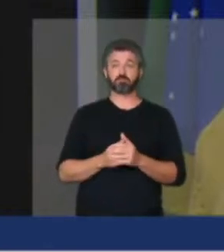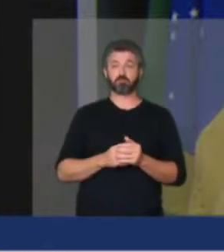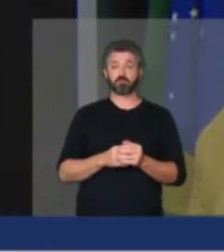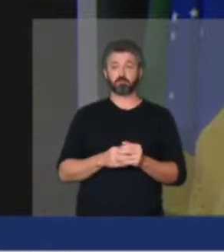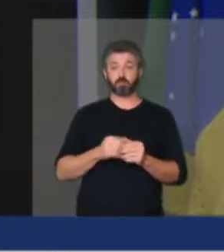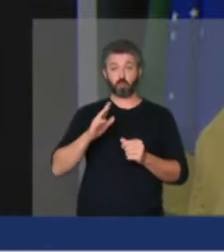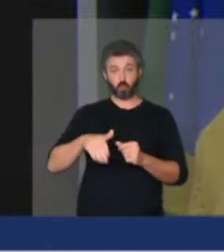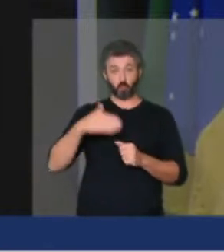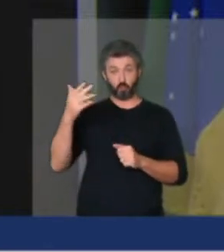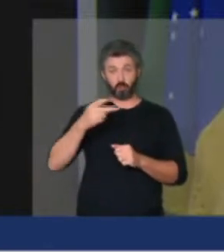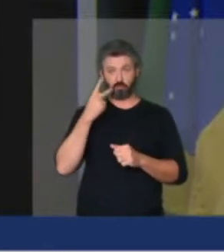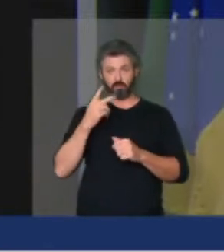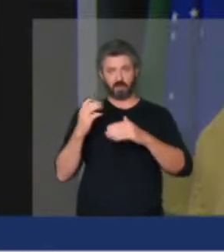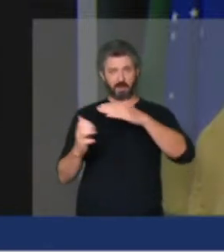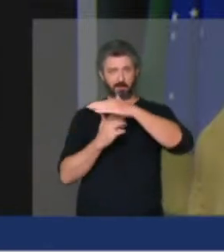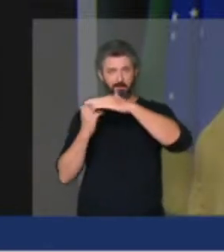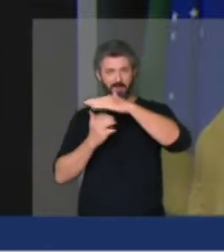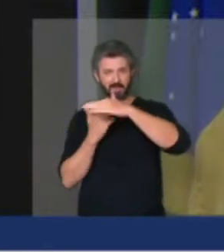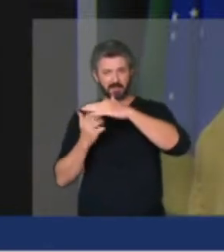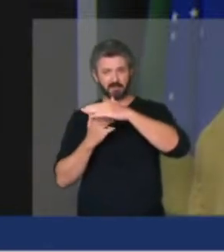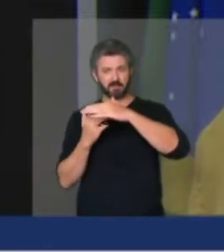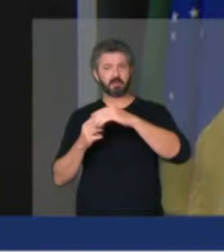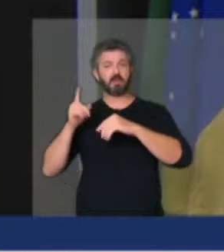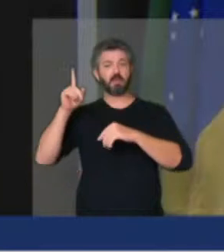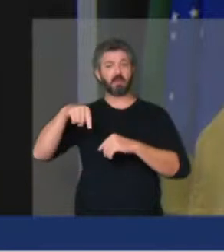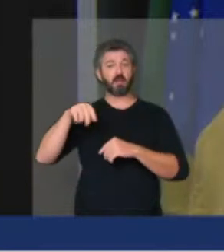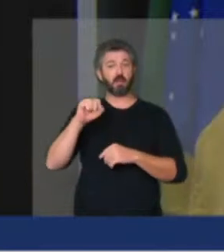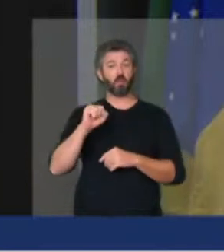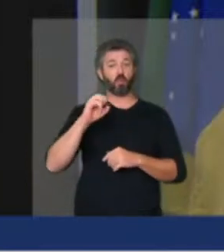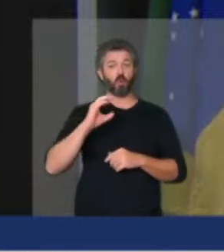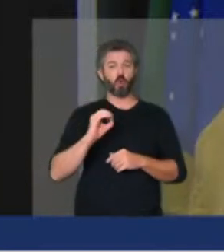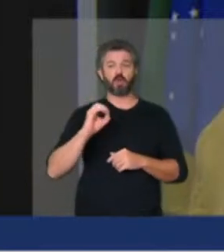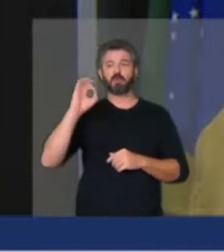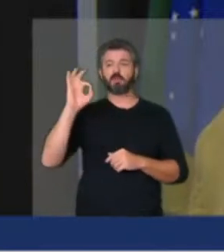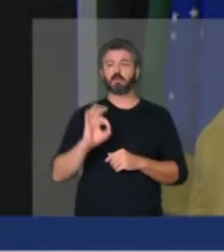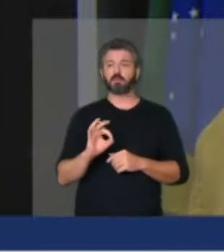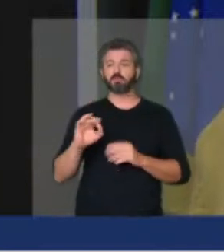ESTAMOS FALANDO DE 80% DOS EMPRESÁRIOS SÃO MICROEMPRESÁRIOS, PESSOAS QUE NÃO TÊM FÉ RIAS, PESSOAS